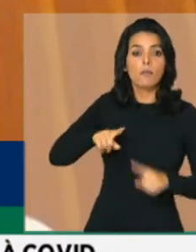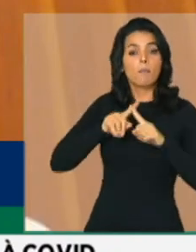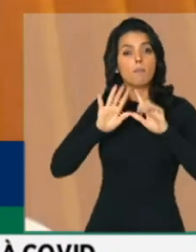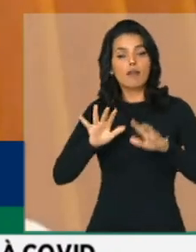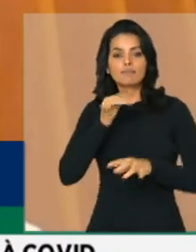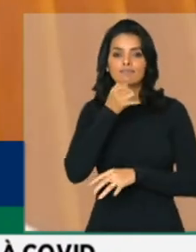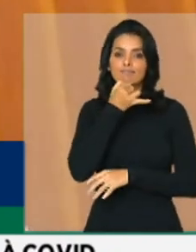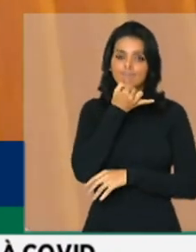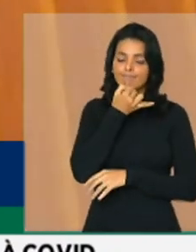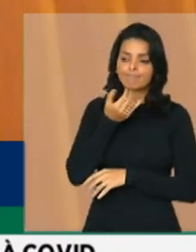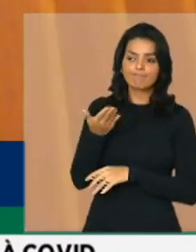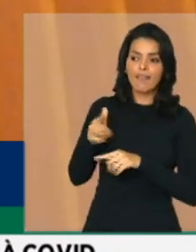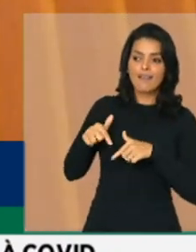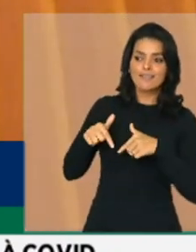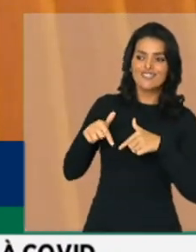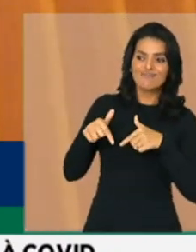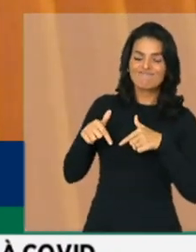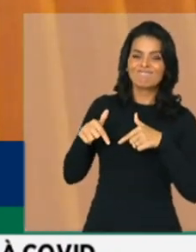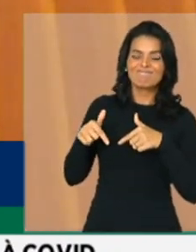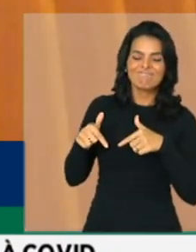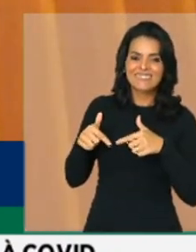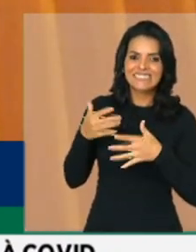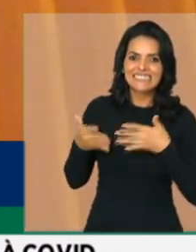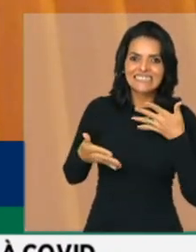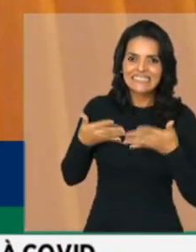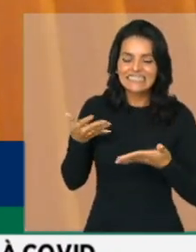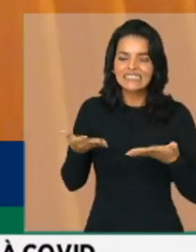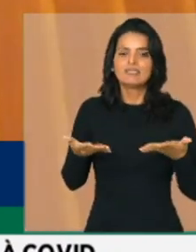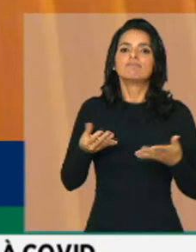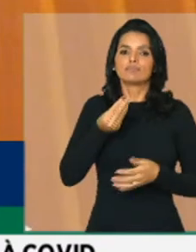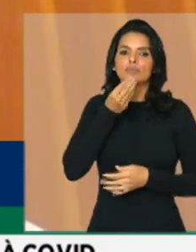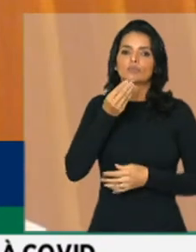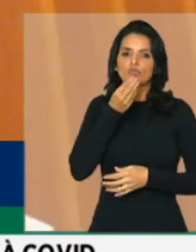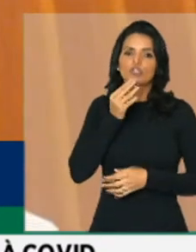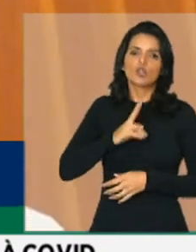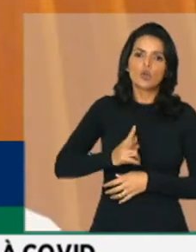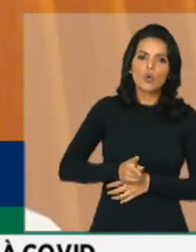BOLSONARO APARELHA DE MANEIRA DESAVERGONHADA... A POLÍCIA FEDERAL. ATUA POR DENTRO DA AÇÃO DA POLÍCIA FEDERAL...